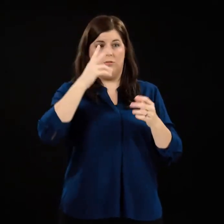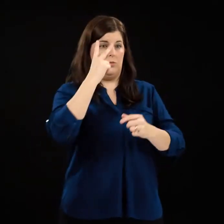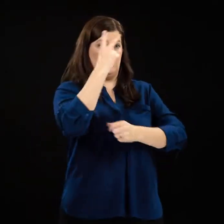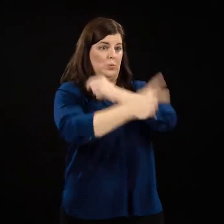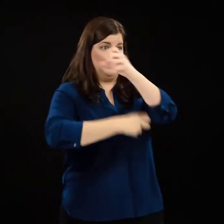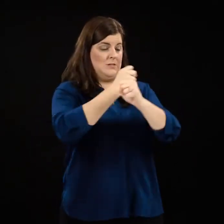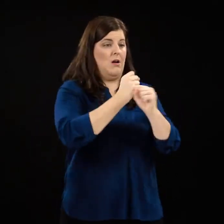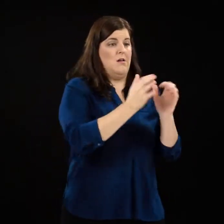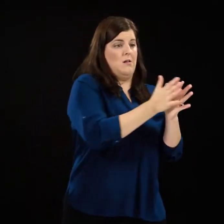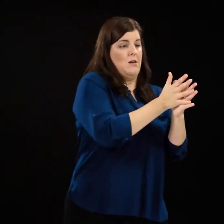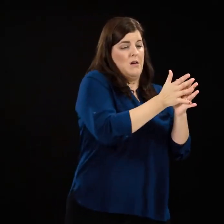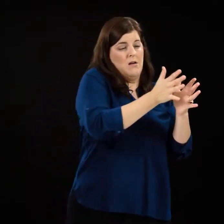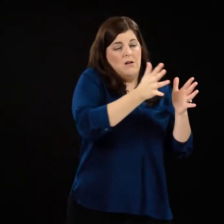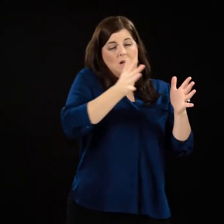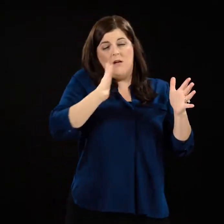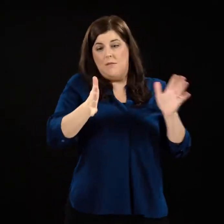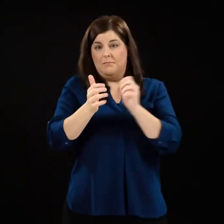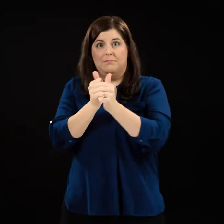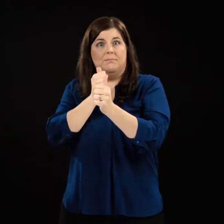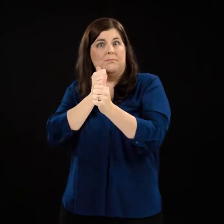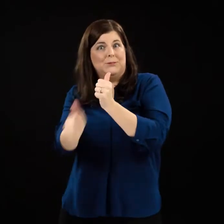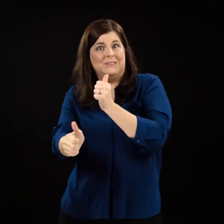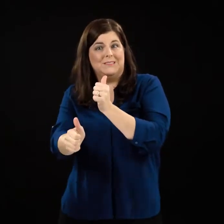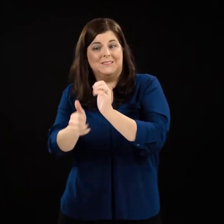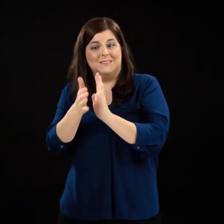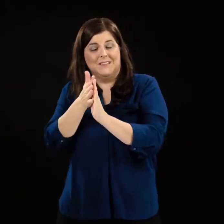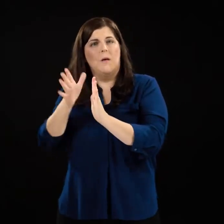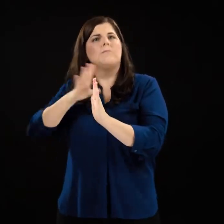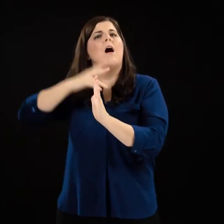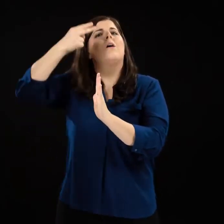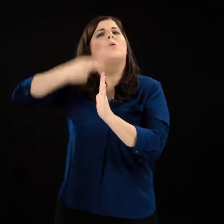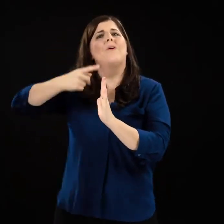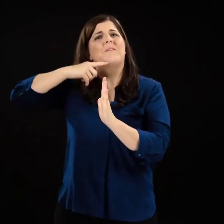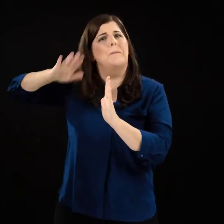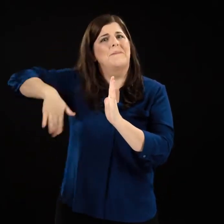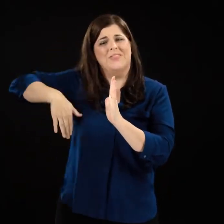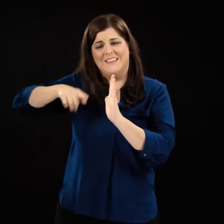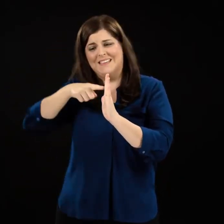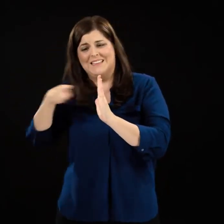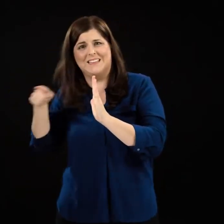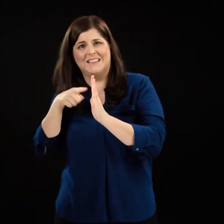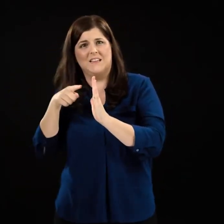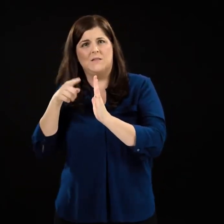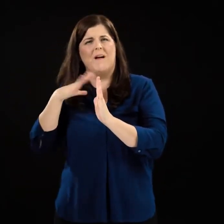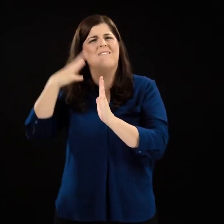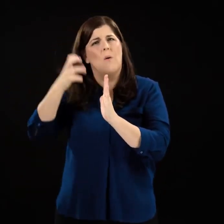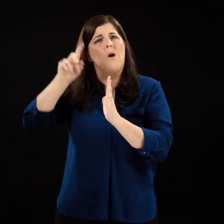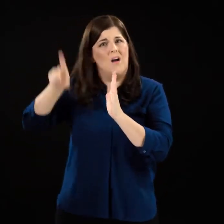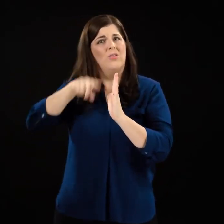aux frais supplémentaires liés à un forfait partagé ou familial, sauf s'il